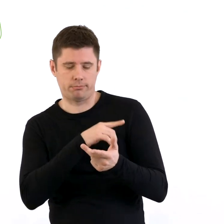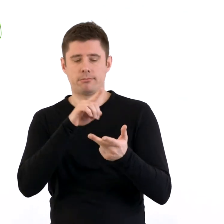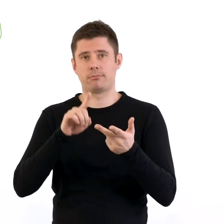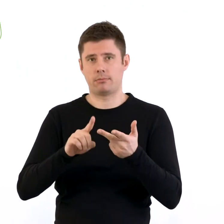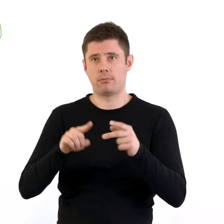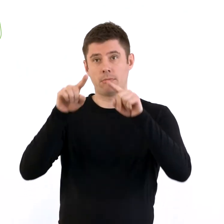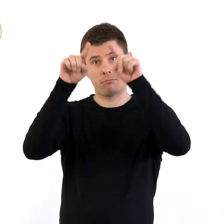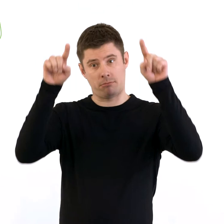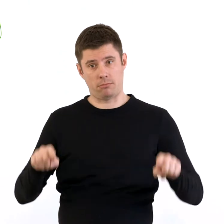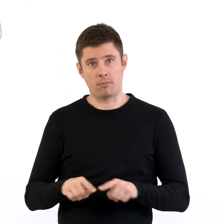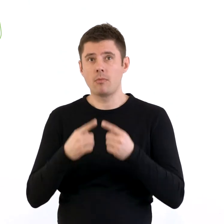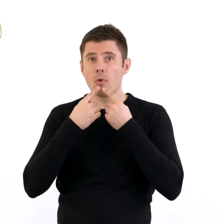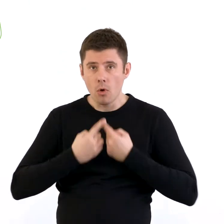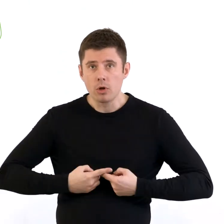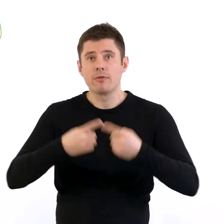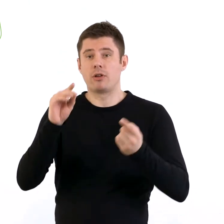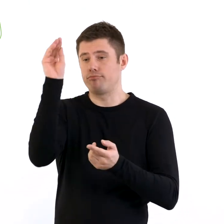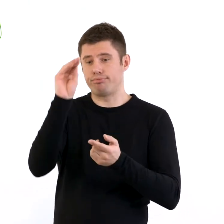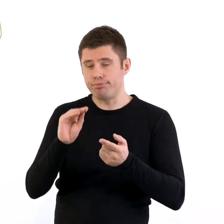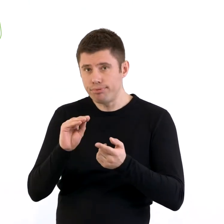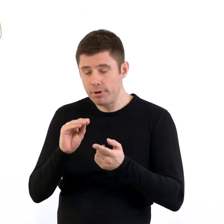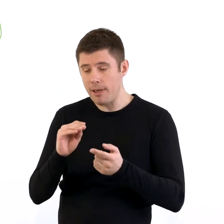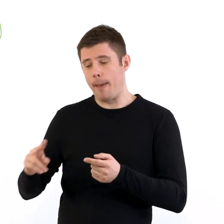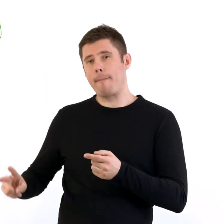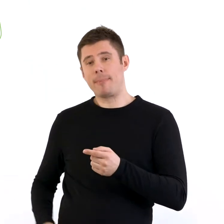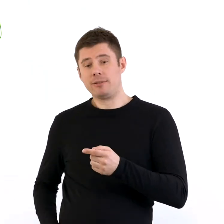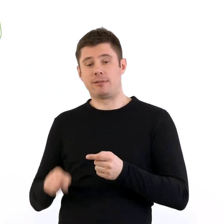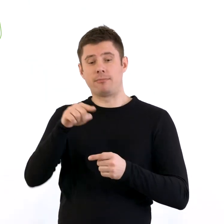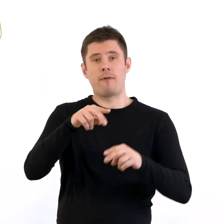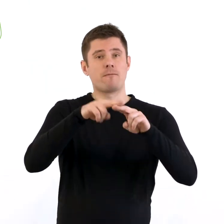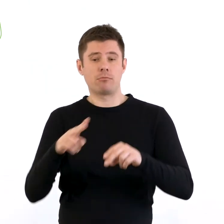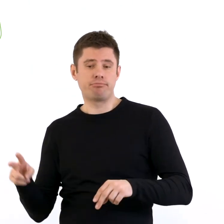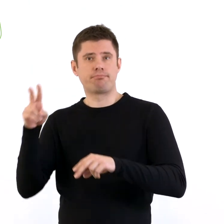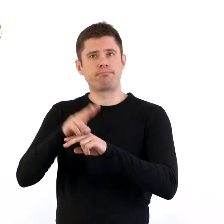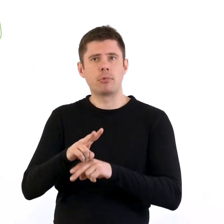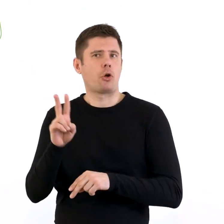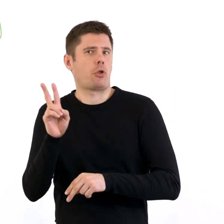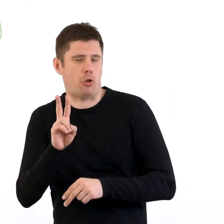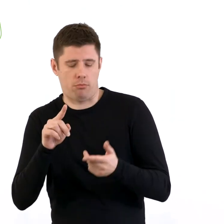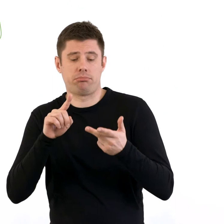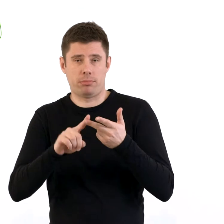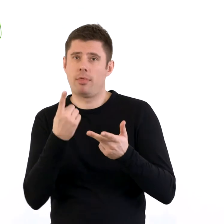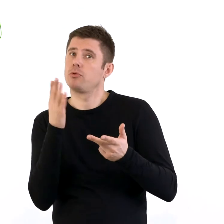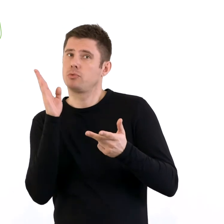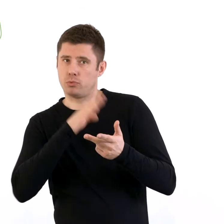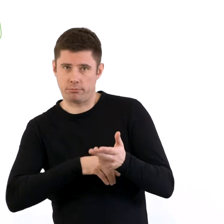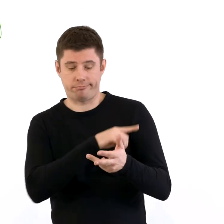oświadczenie określające właściwego ministra nadzoru – 1 egz.